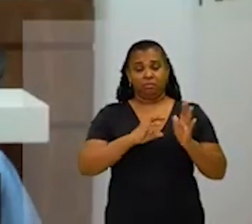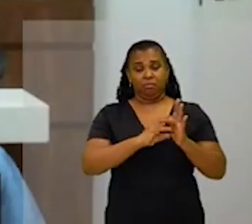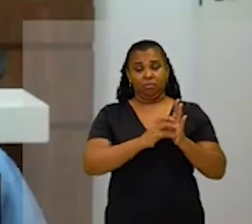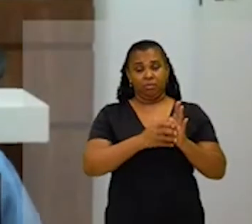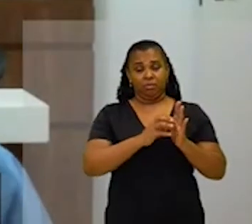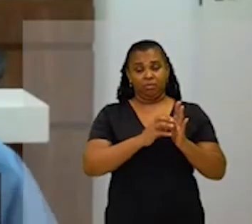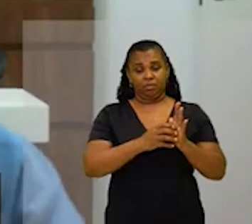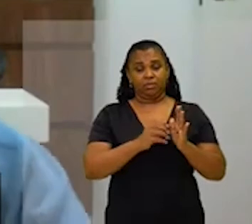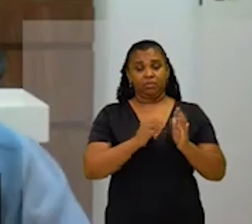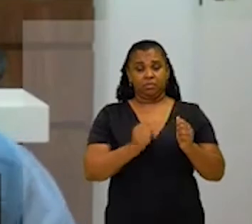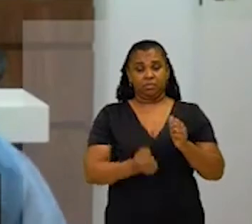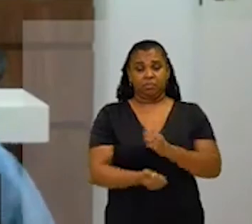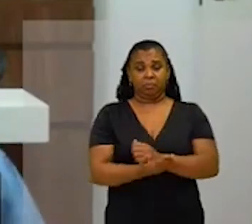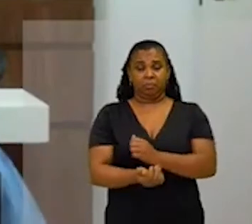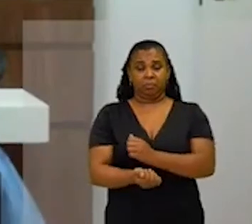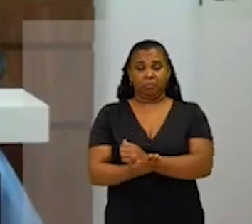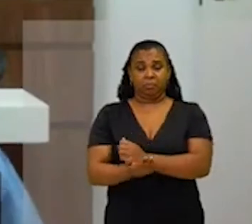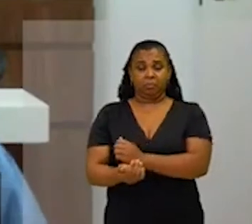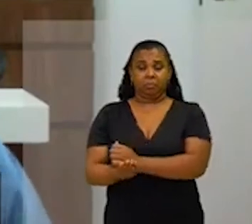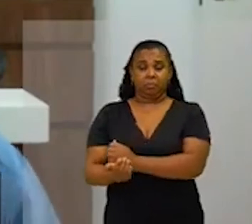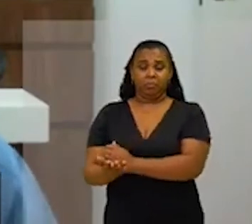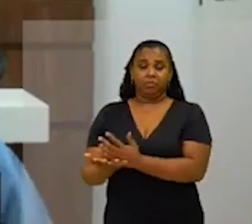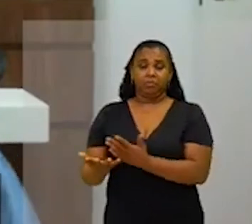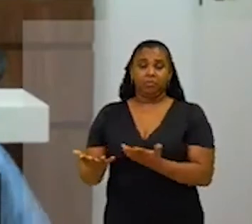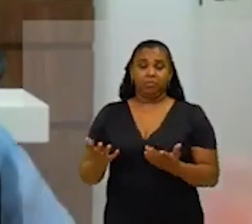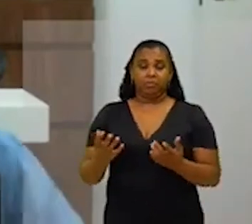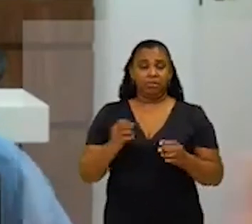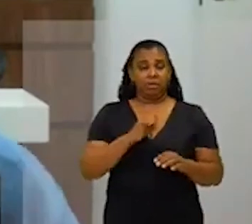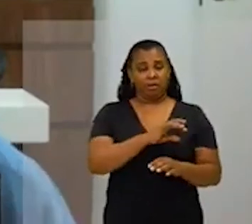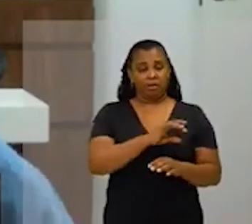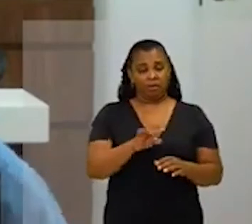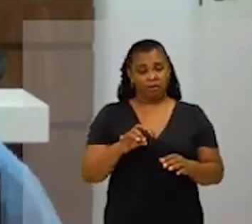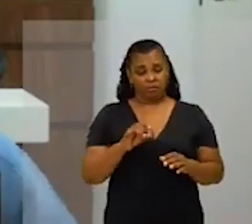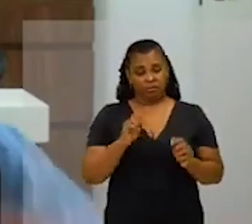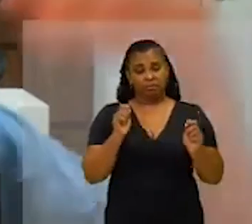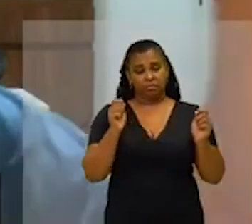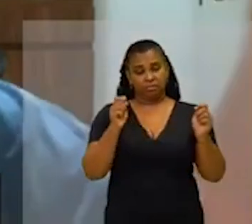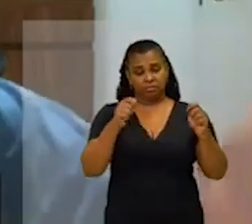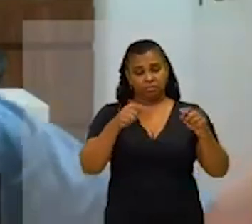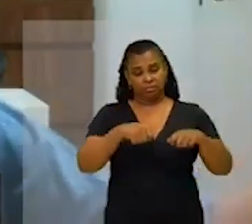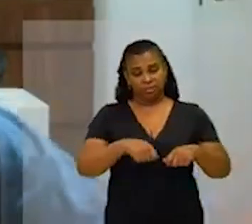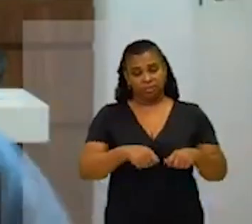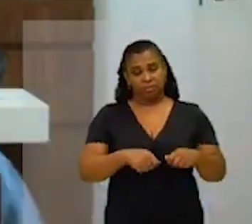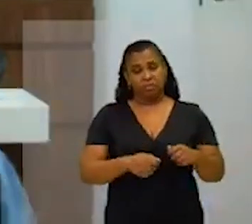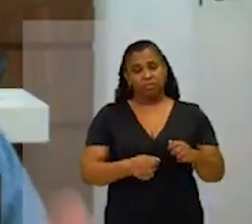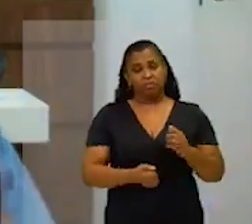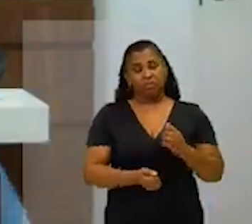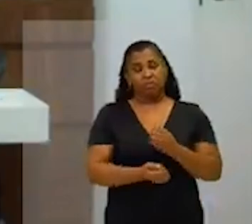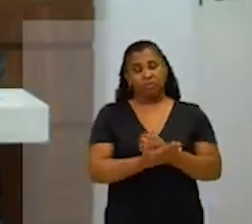candidaturas a nossa parte de ficar apresentada nós vamos ter um candidato a presidente bastante